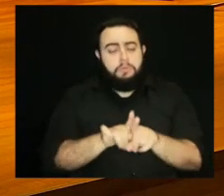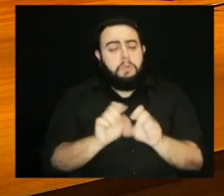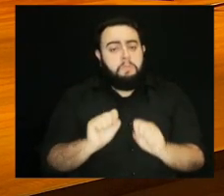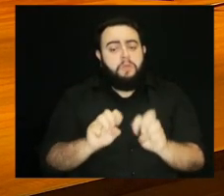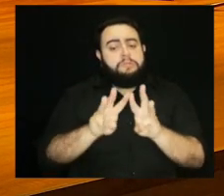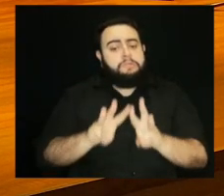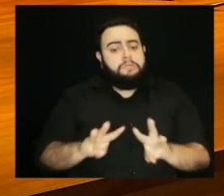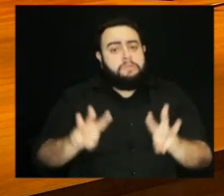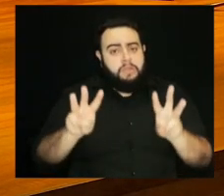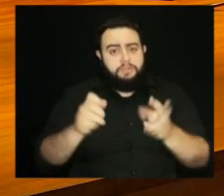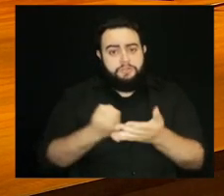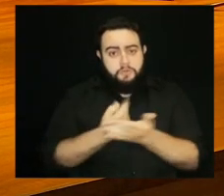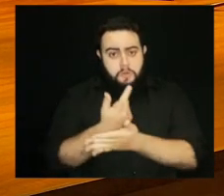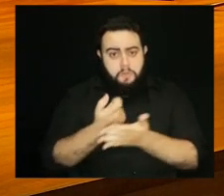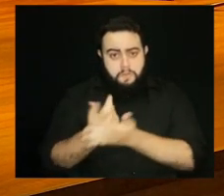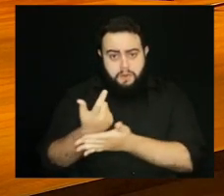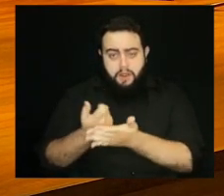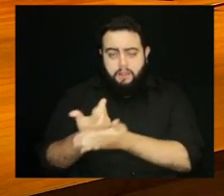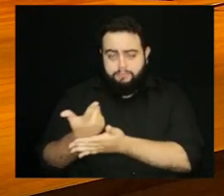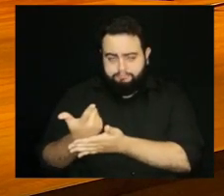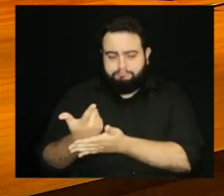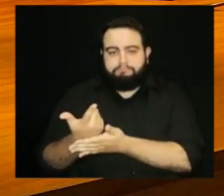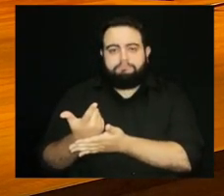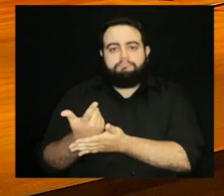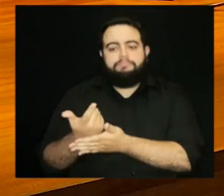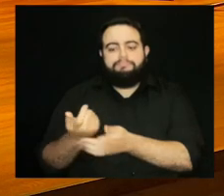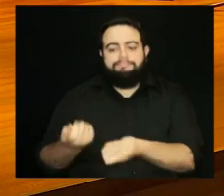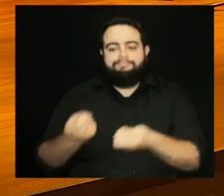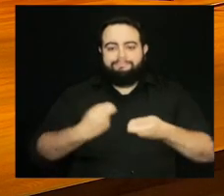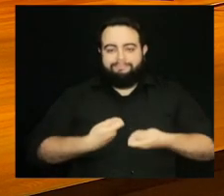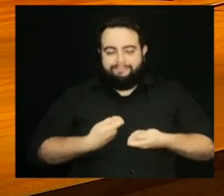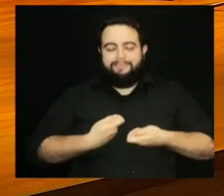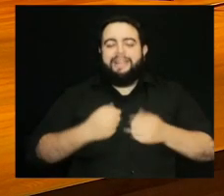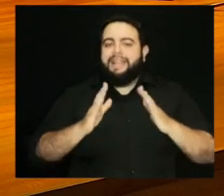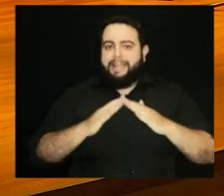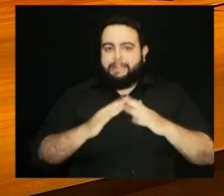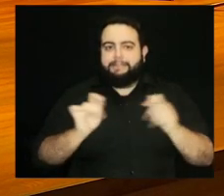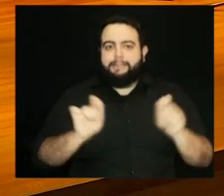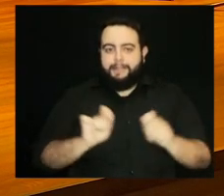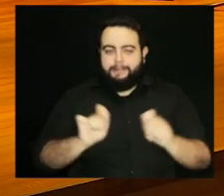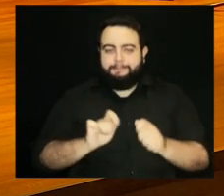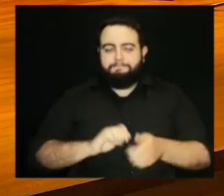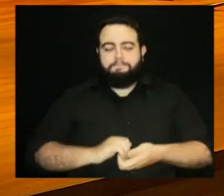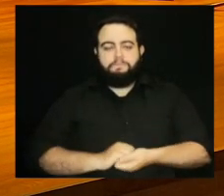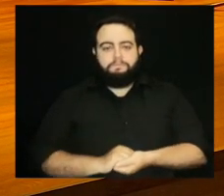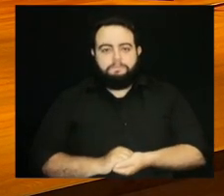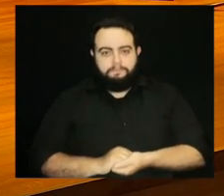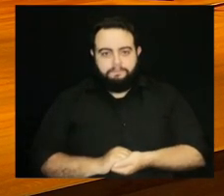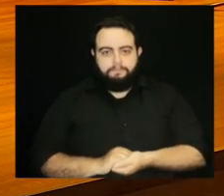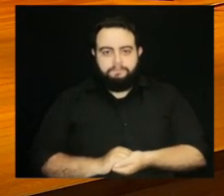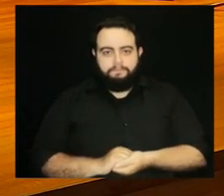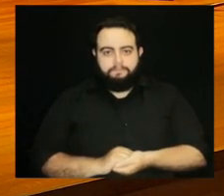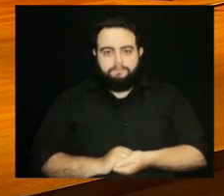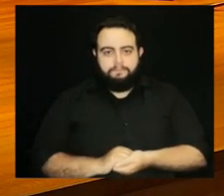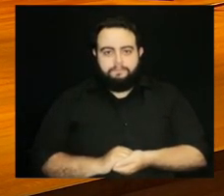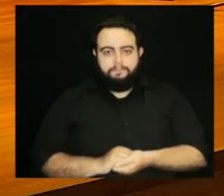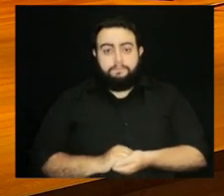são da arquipélago editorial eles entregam em casa. Bom, Porto Alegre né. A gente é muito